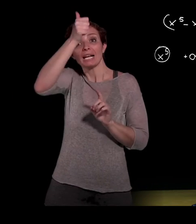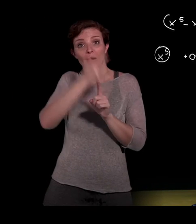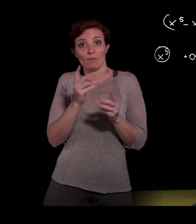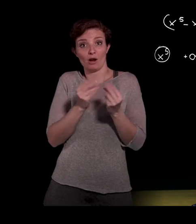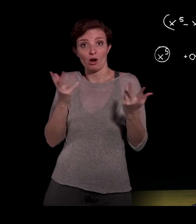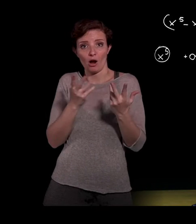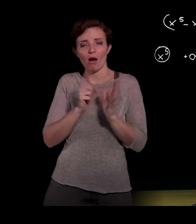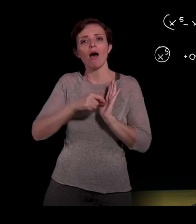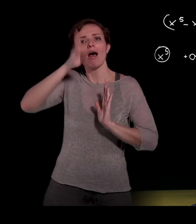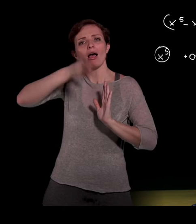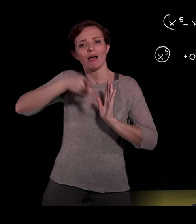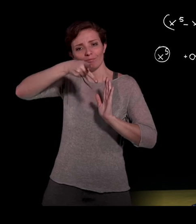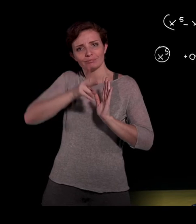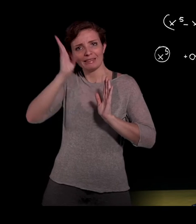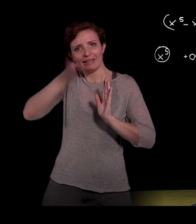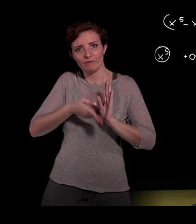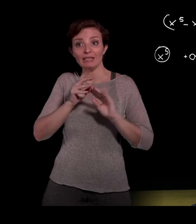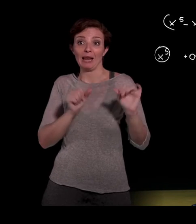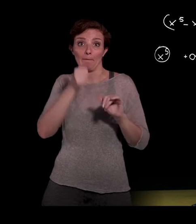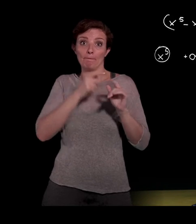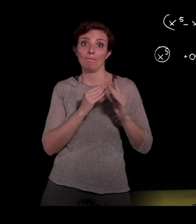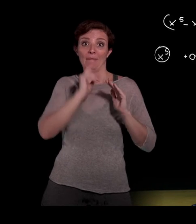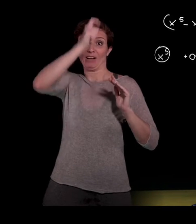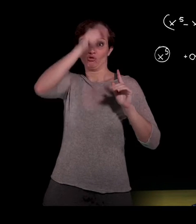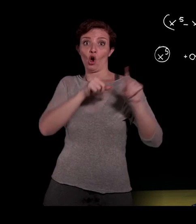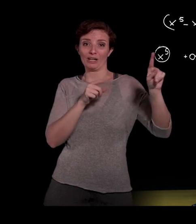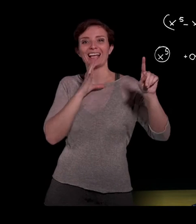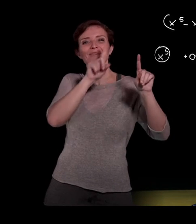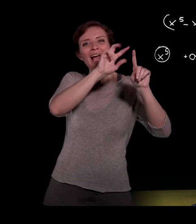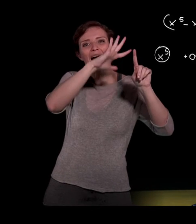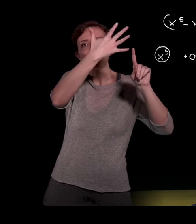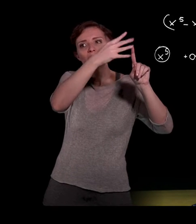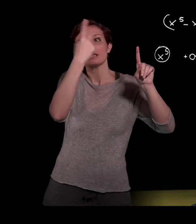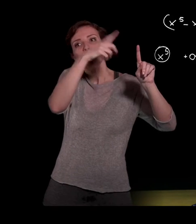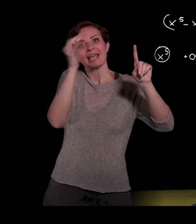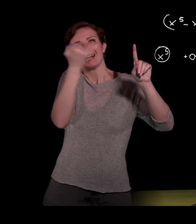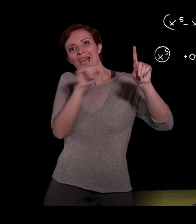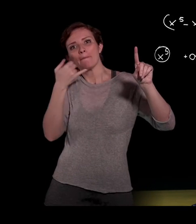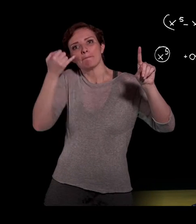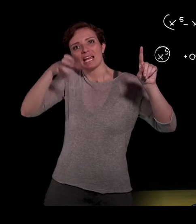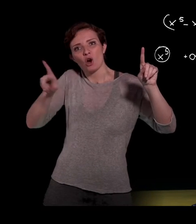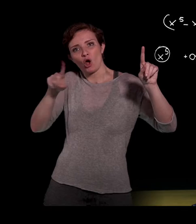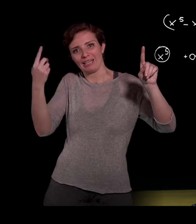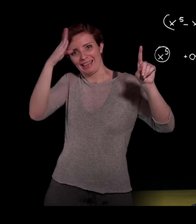è quella di dividere il monomio del grado più alto del numeratore per il monomio di grado più basso del divisore.